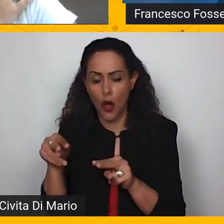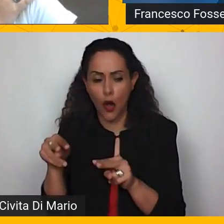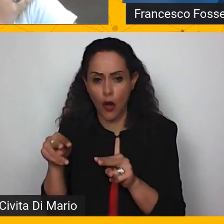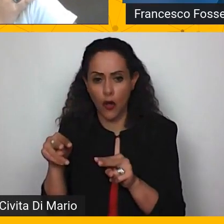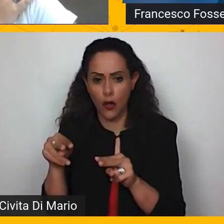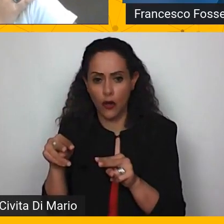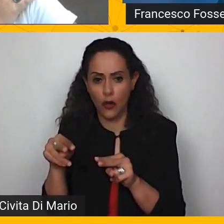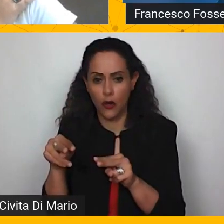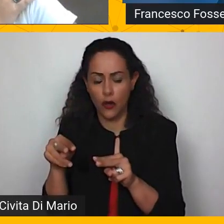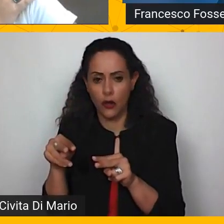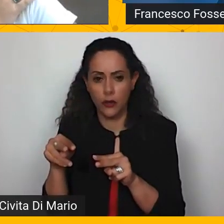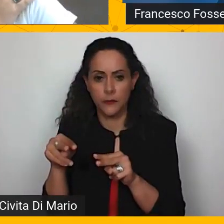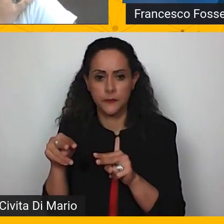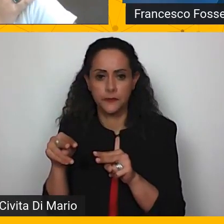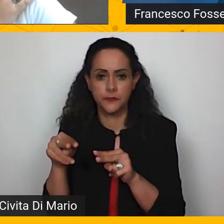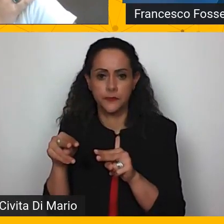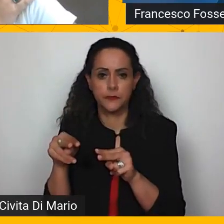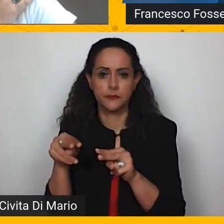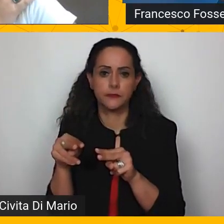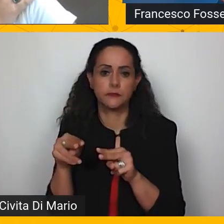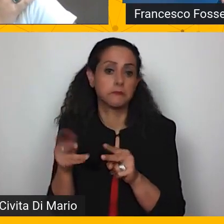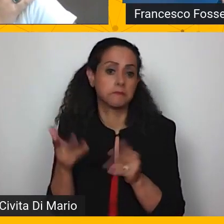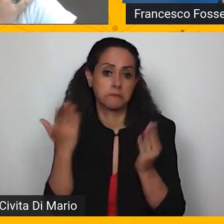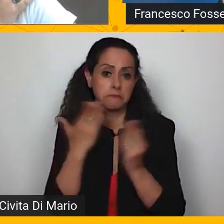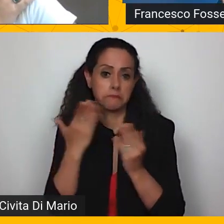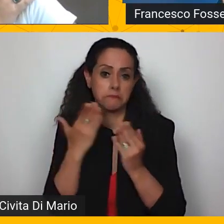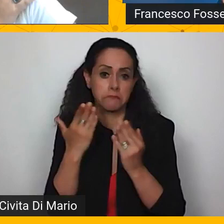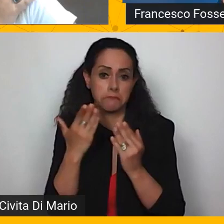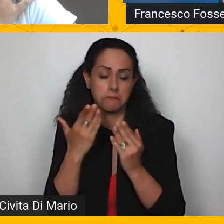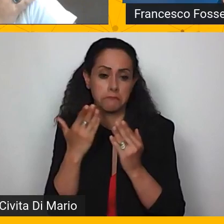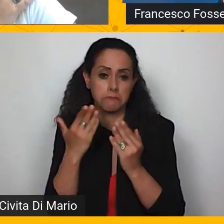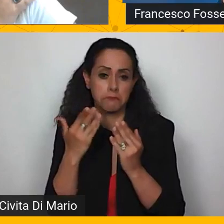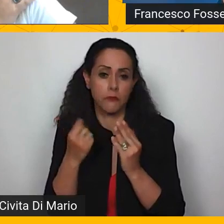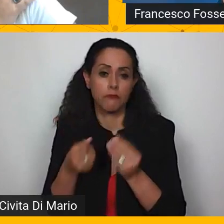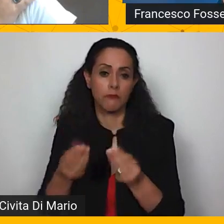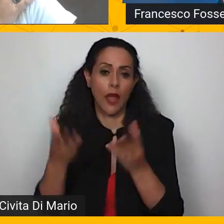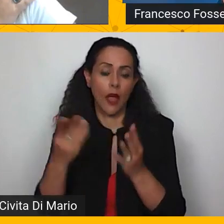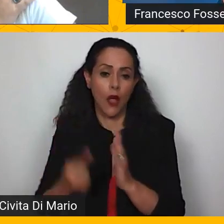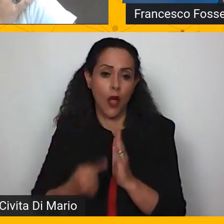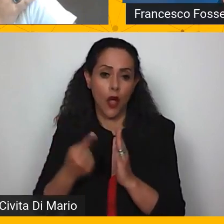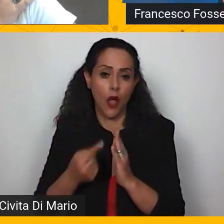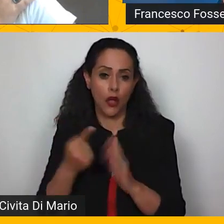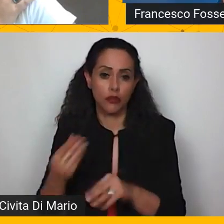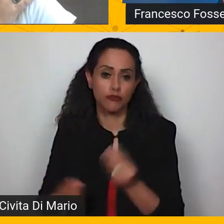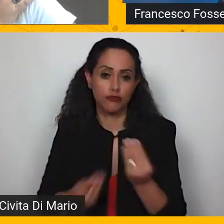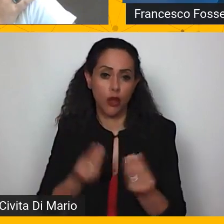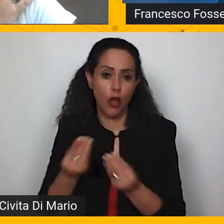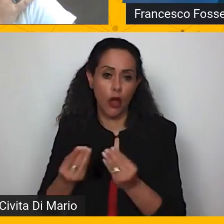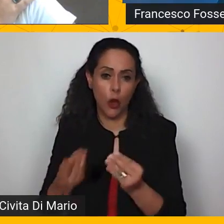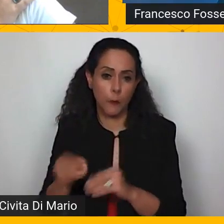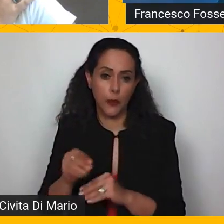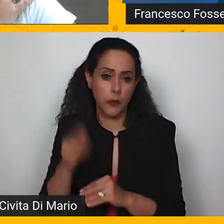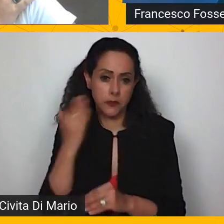controllo ma potrebbe non essere ehm sbagliato concedere qualche ora di gioco in più